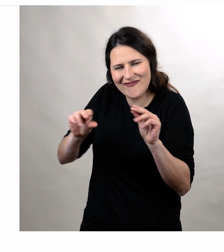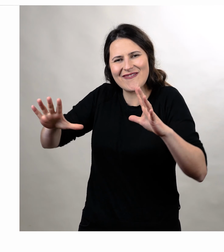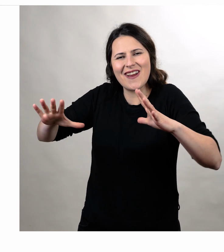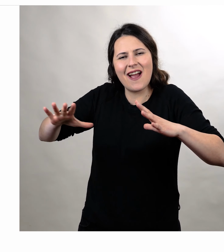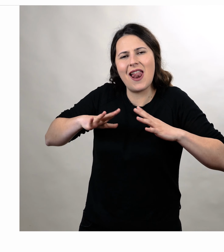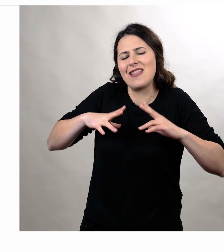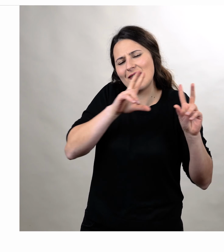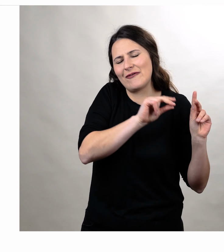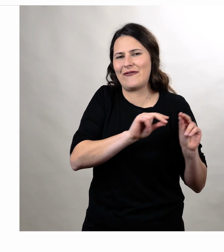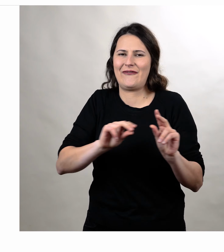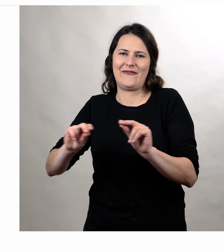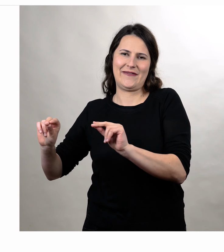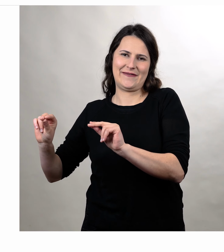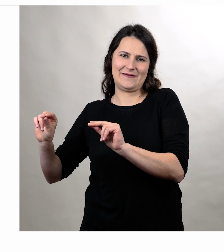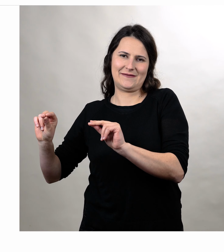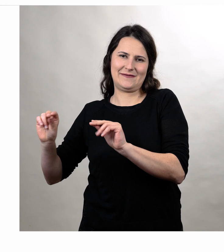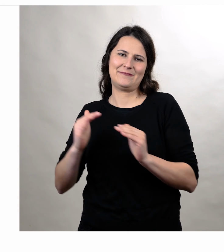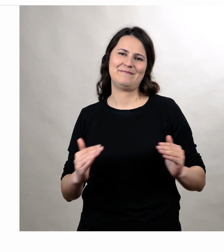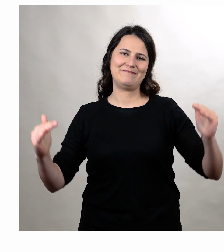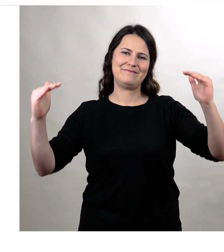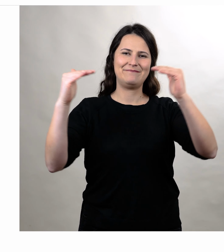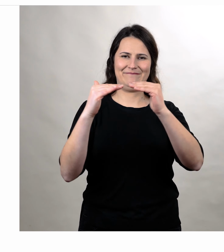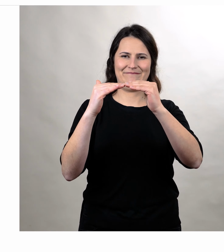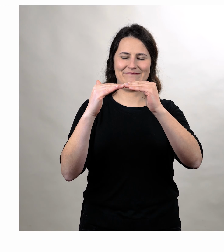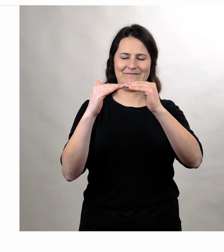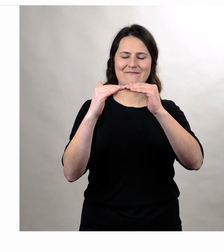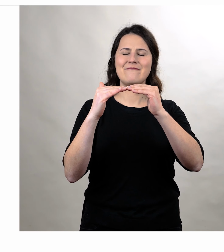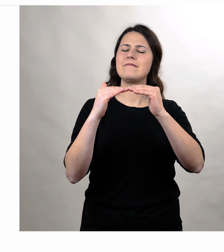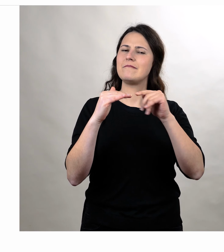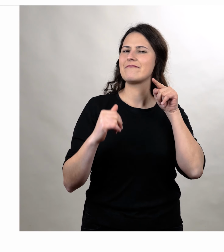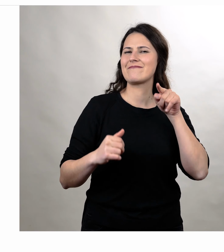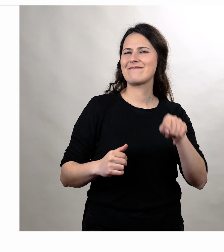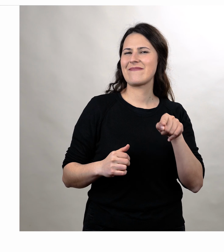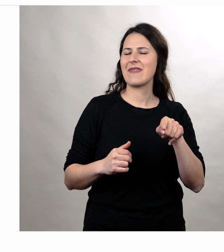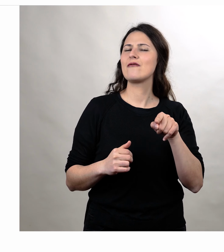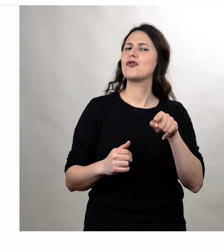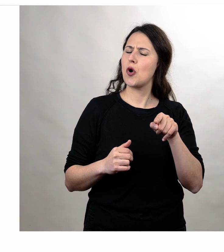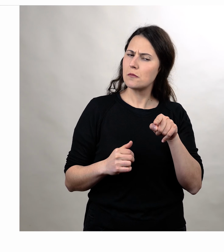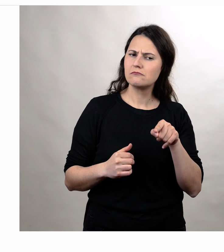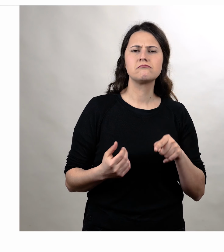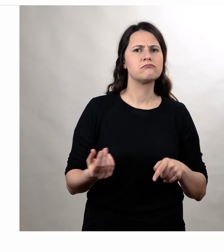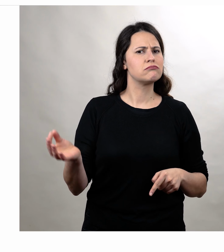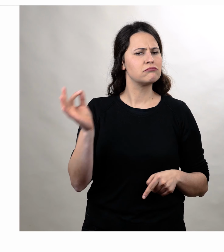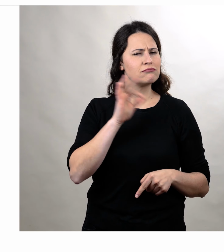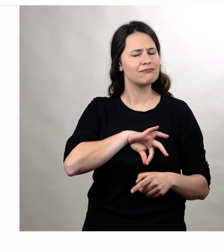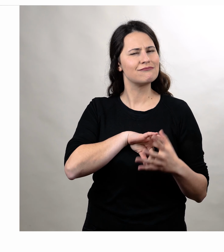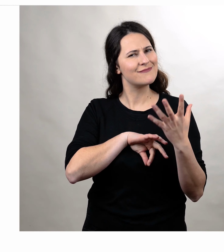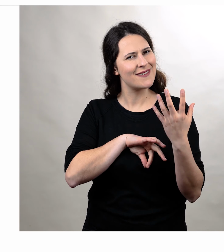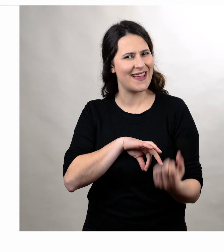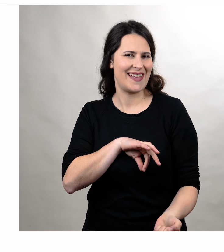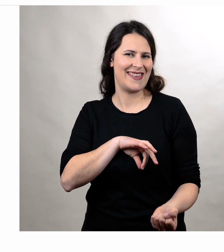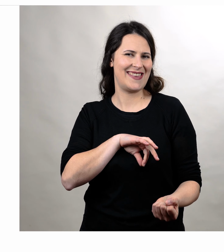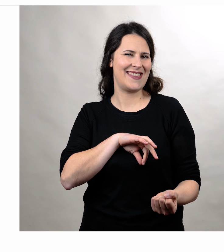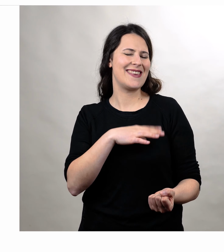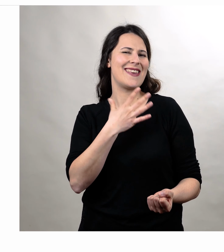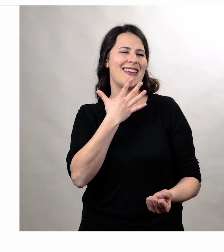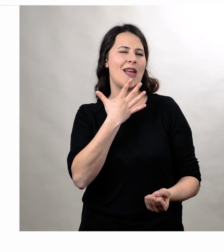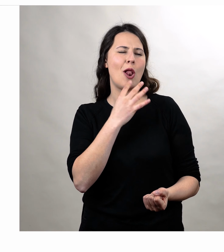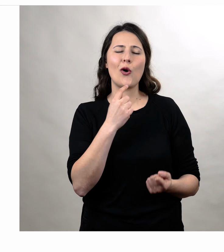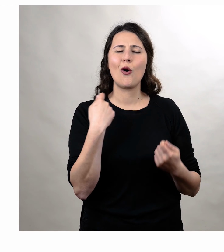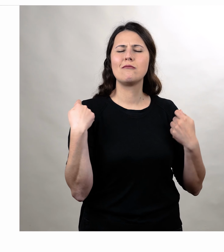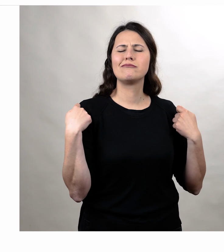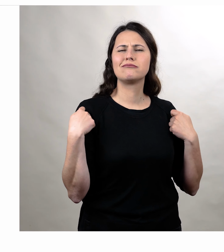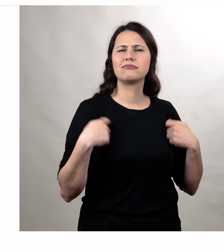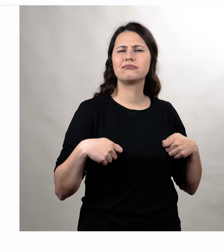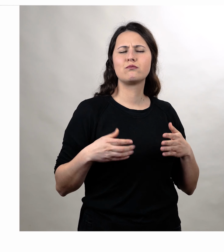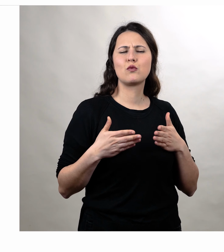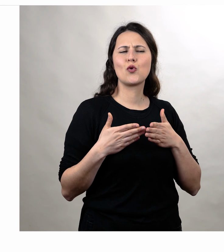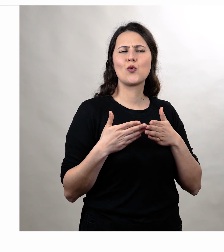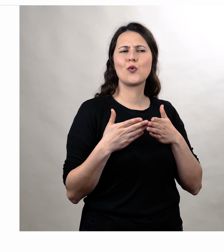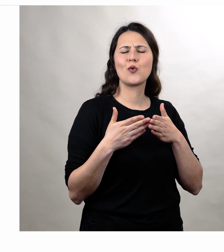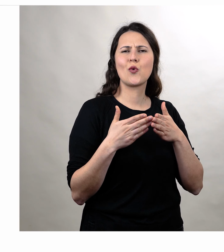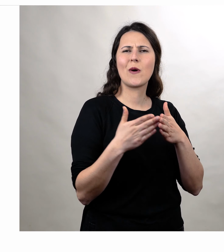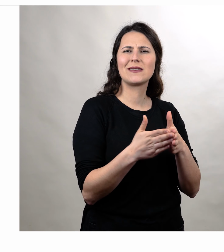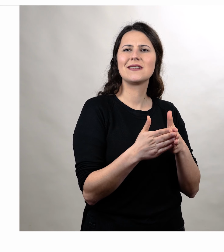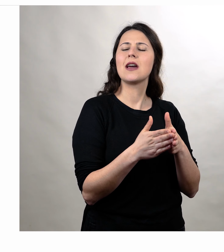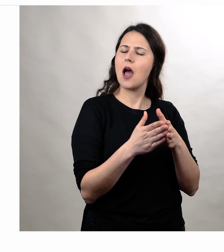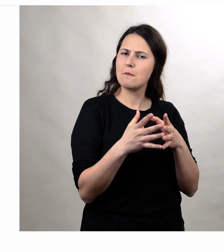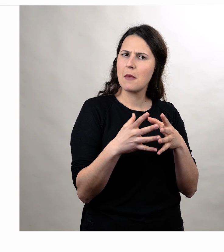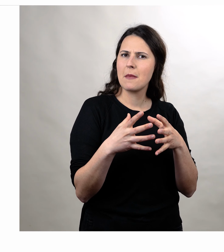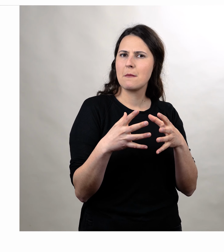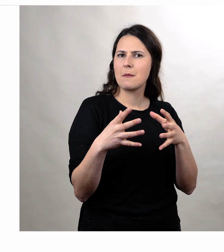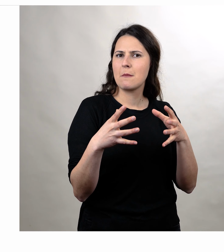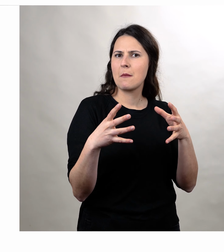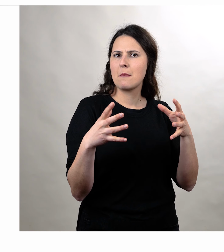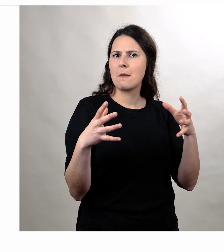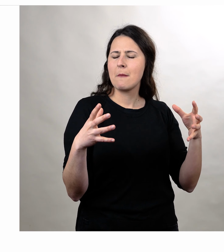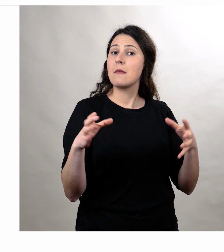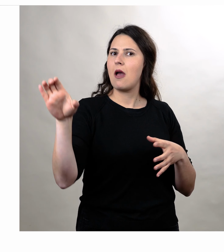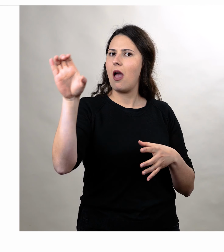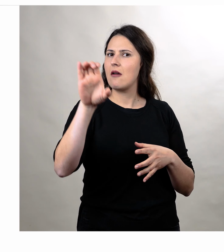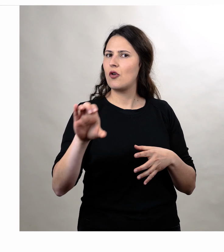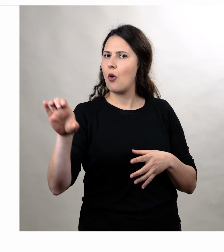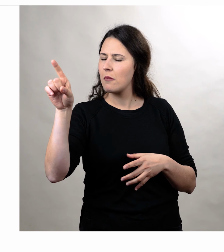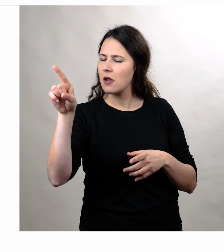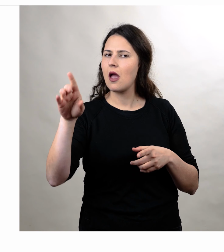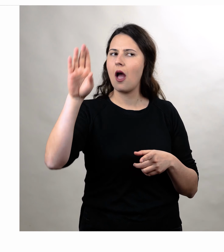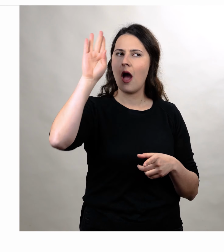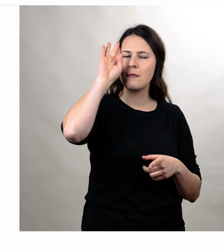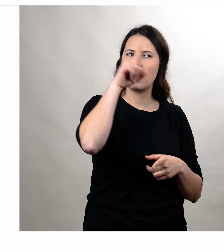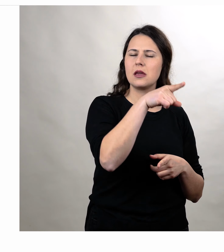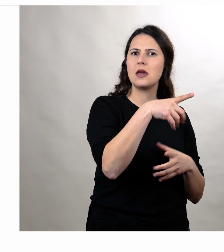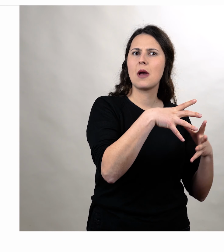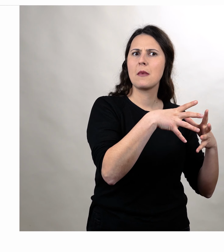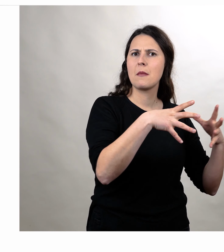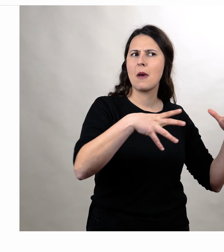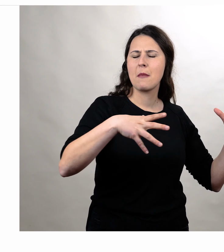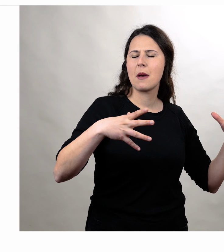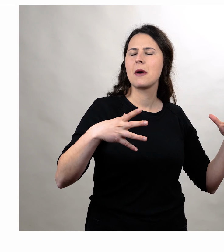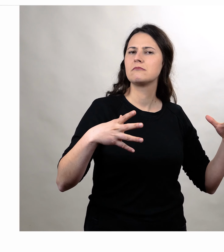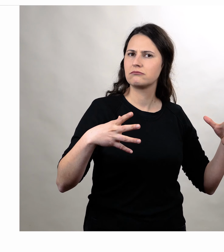Αυτό το γεγονός βοήθησε σημαντικά την αγορά, καθώς η πολυτελής κρουαζιέρα άρχισε να γίνεται δημοφιλής και στις δύο πλευρές του Ατλαντικού.